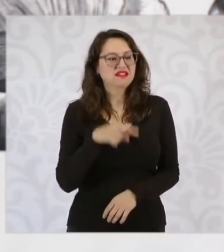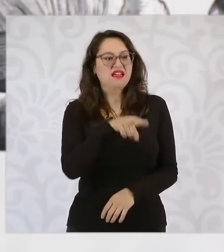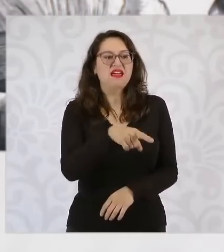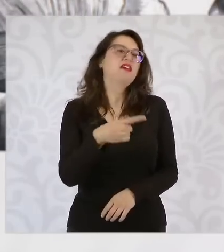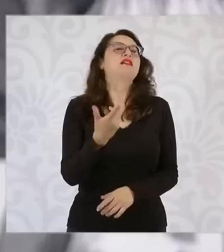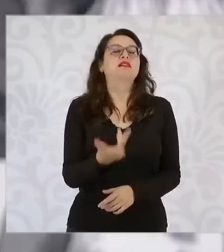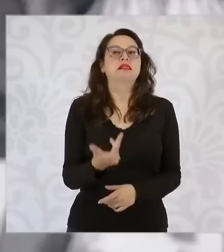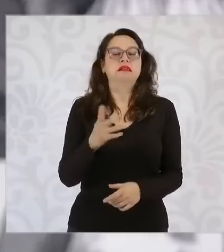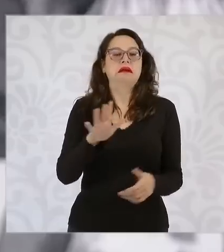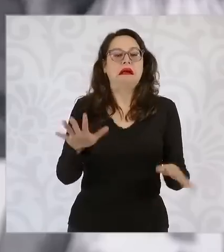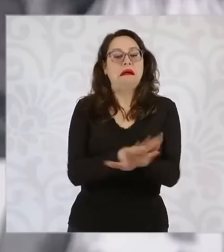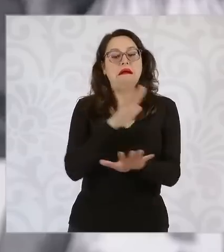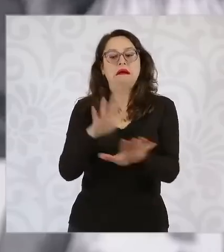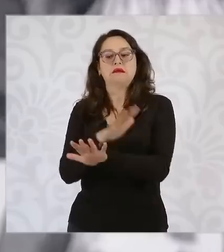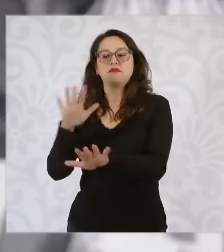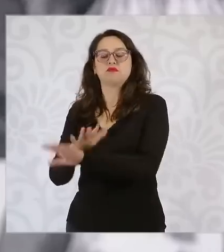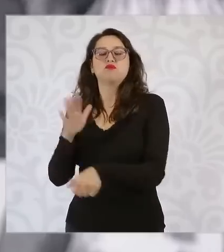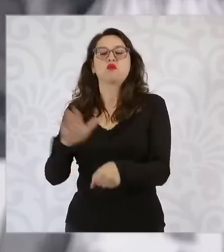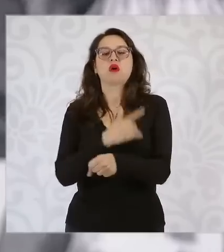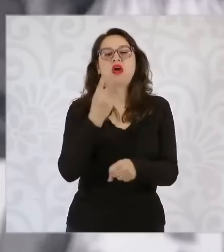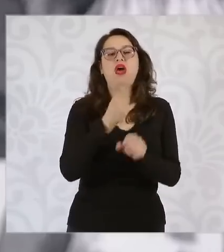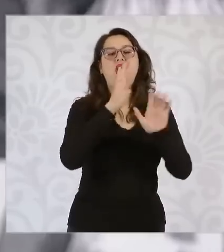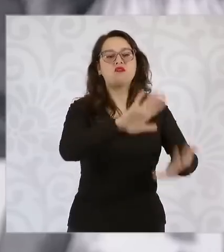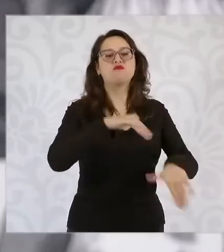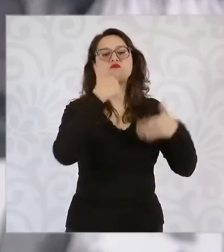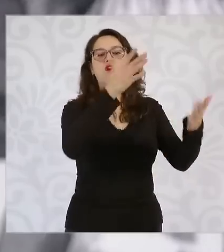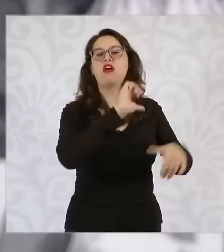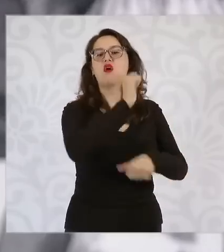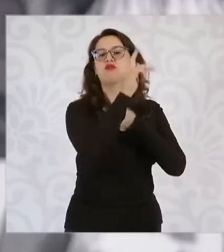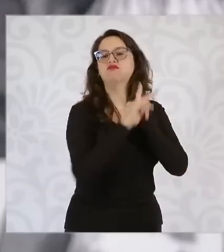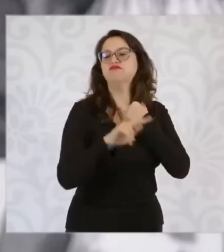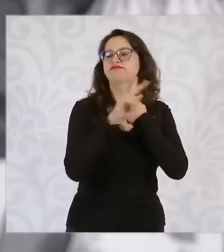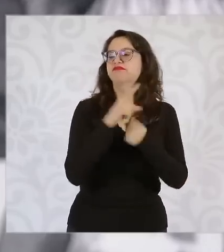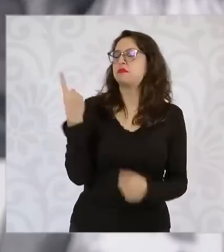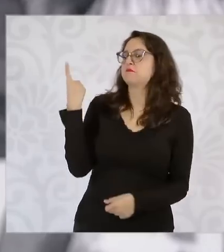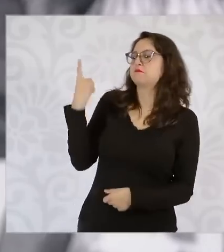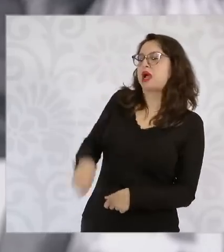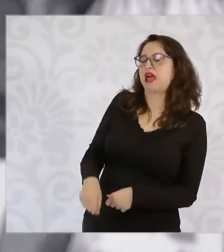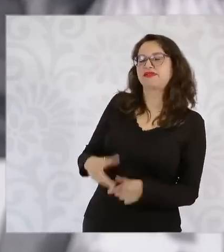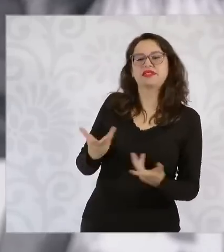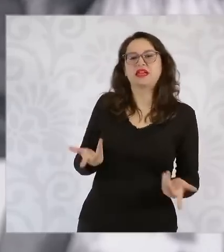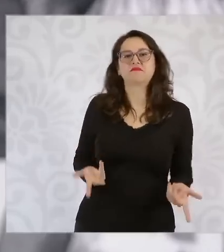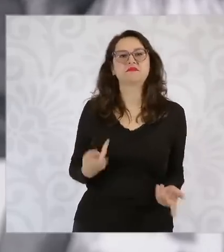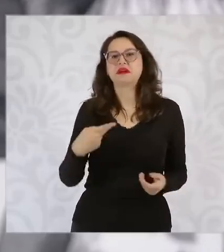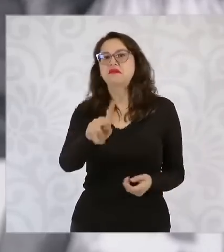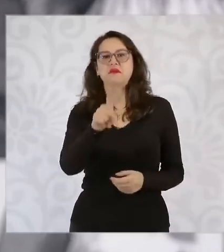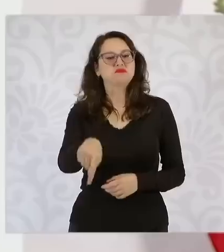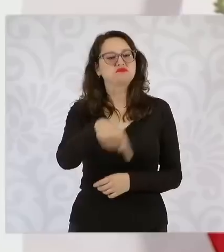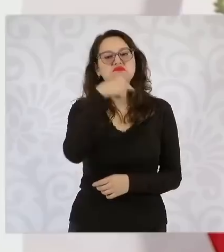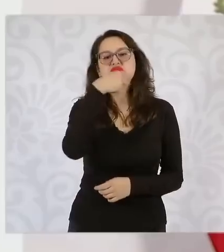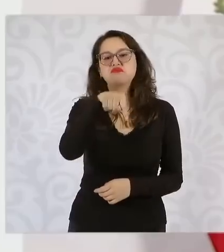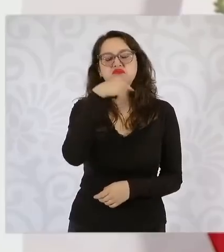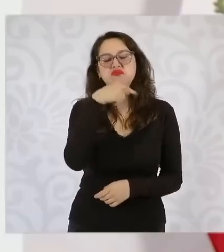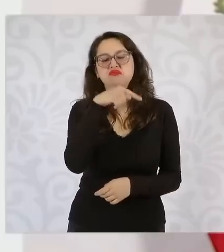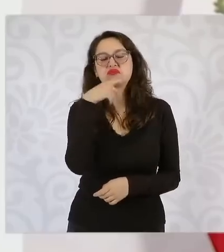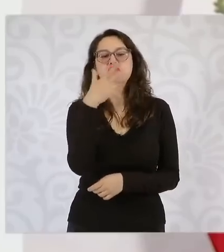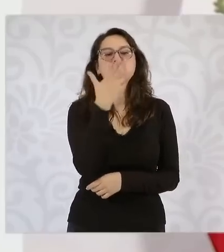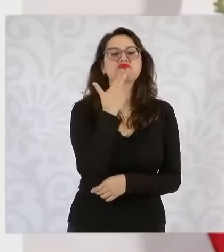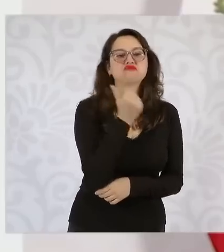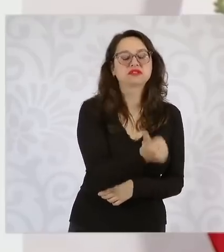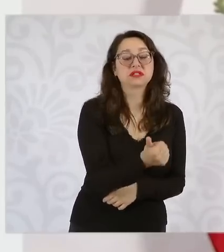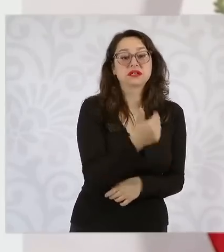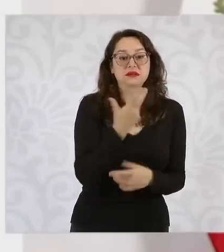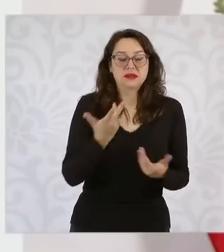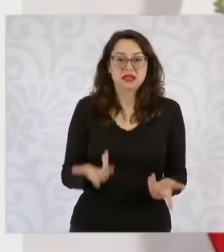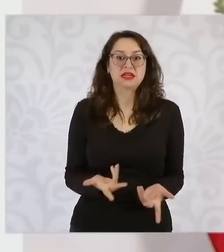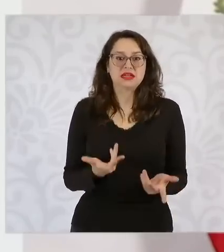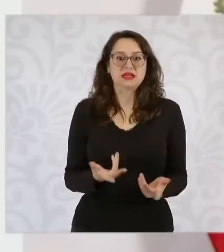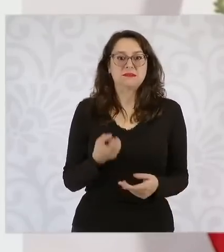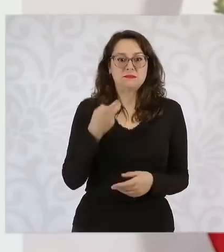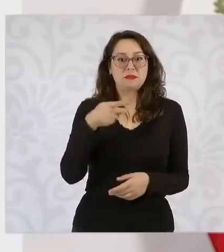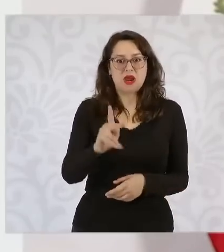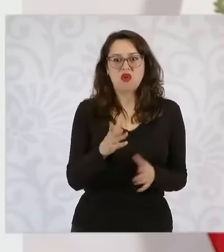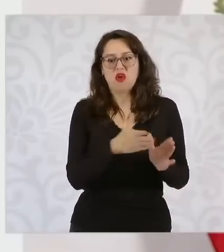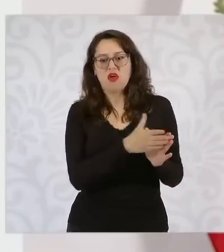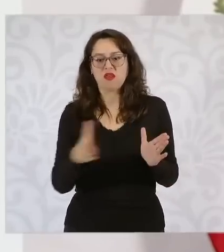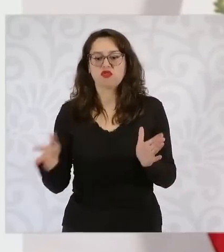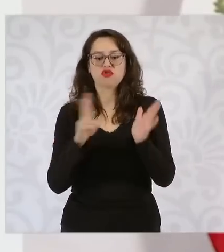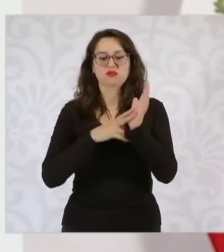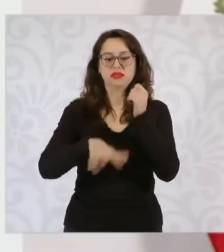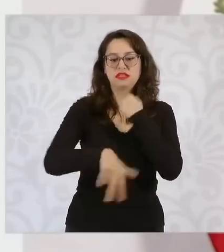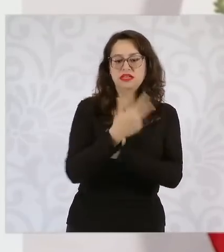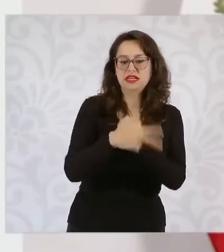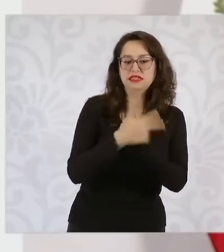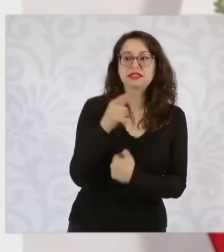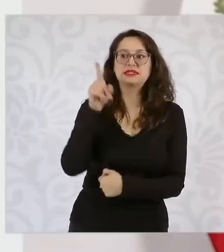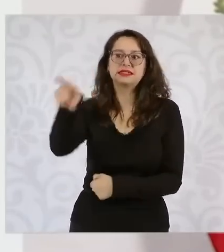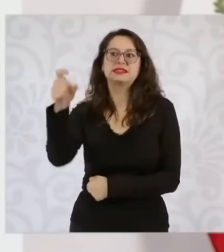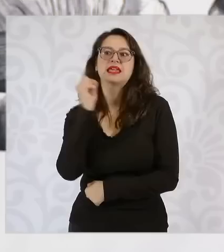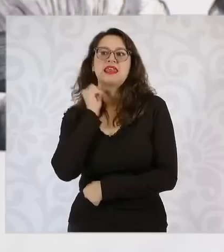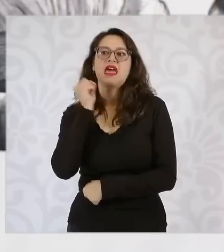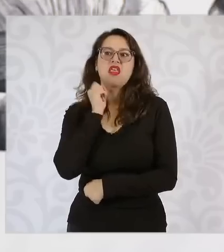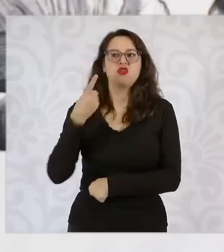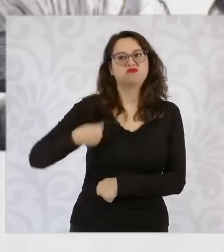exterior en aquella época hubo movilizaciones en la cámara de senadores primero ya se había